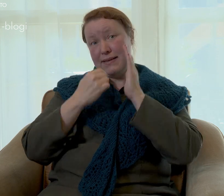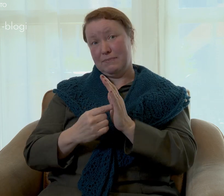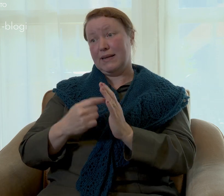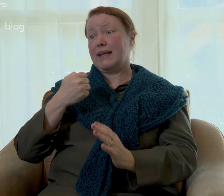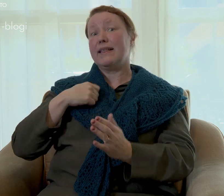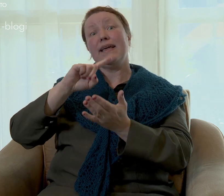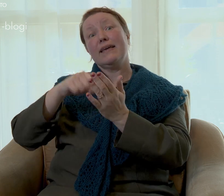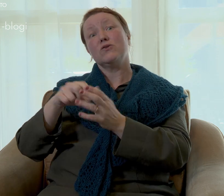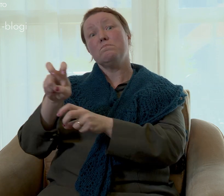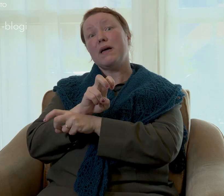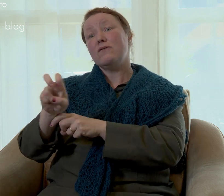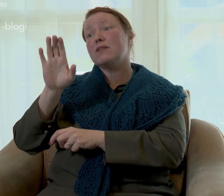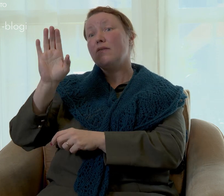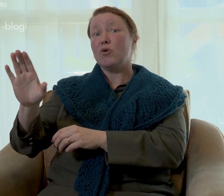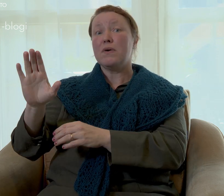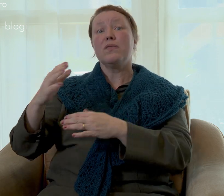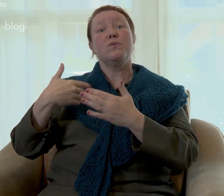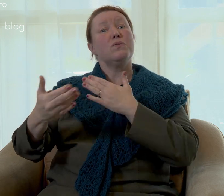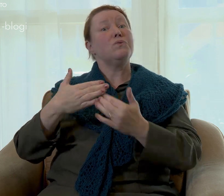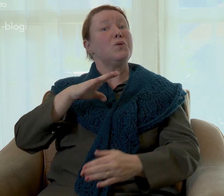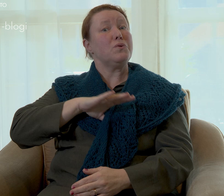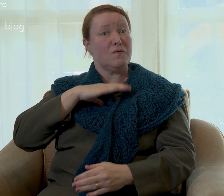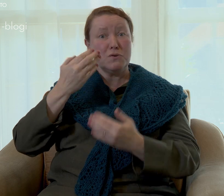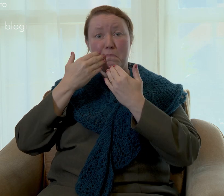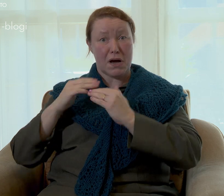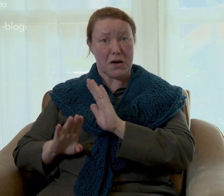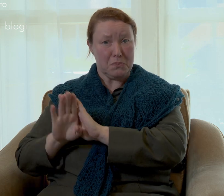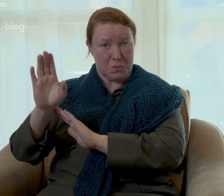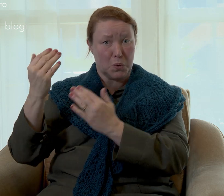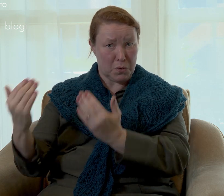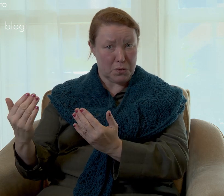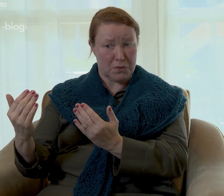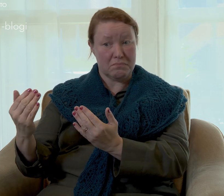kuten hätäkeskuslaitoksen henkilöstön parantunut työtyytyväisyys.